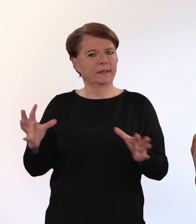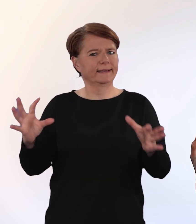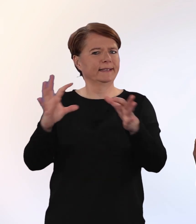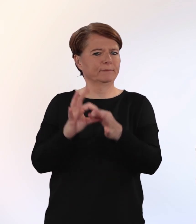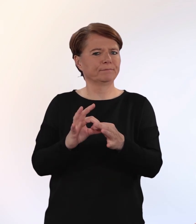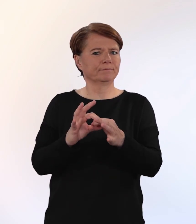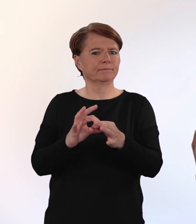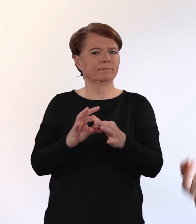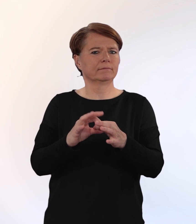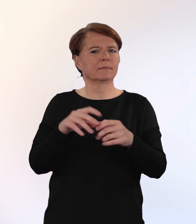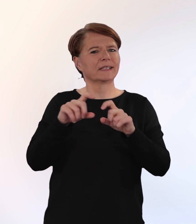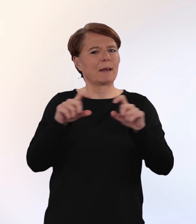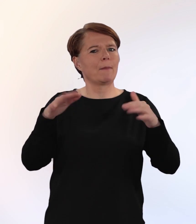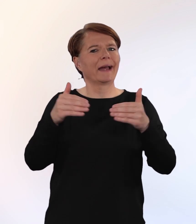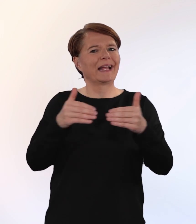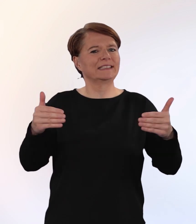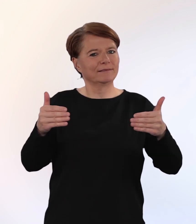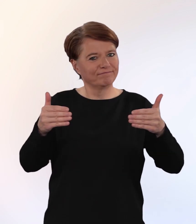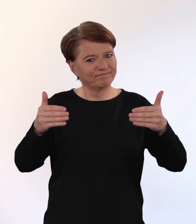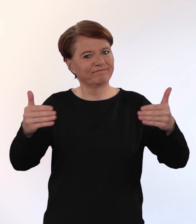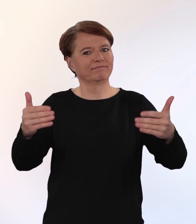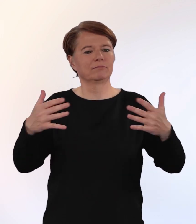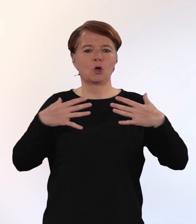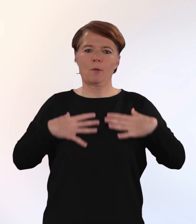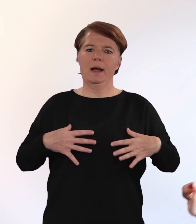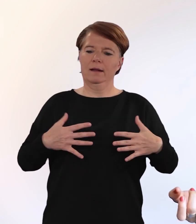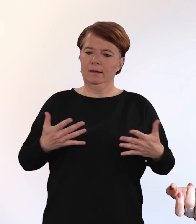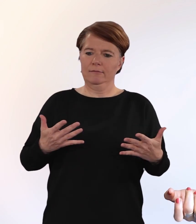Da geht es viel um Grenzerweiterung, körperliche Grenzerweiterung.